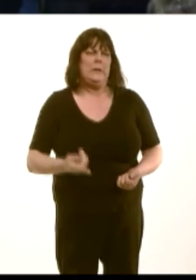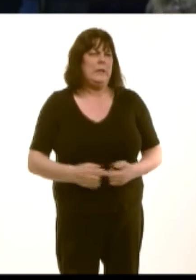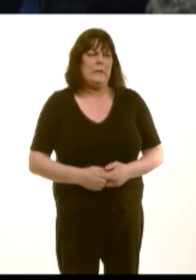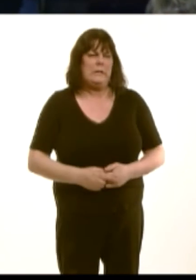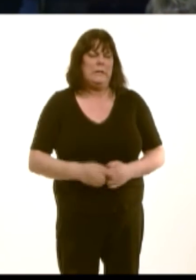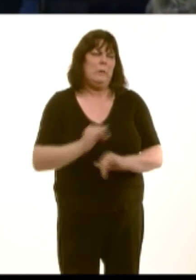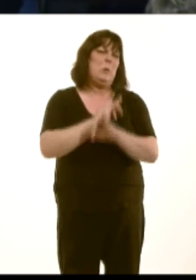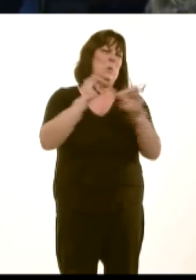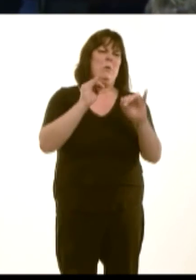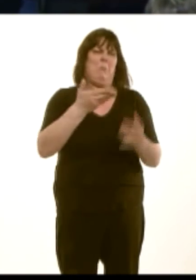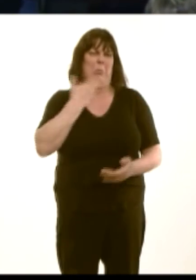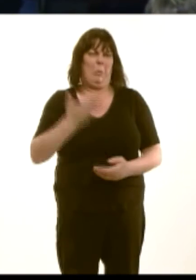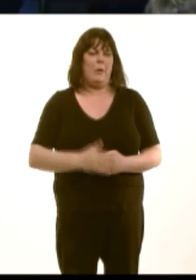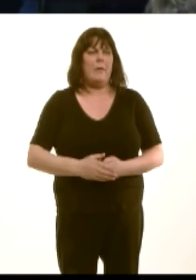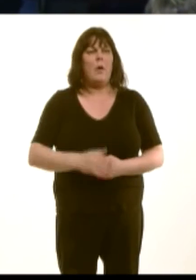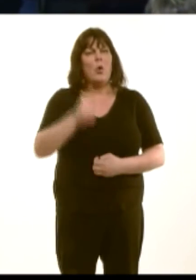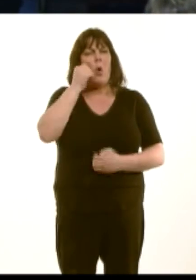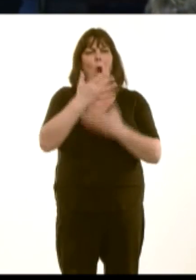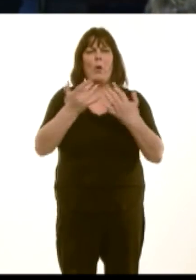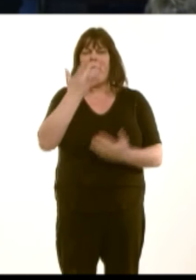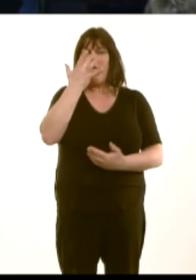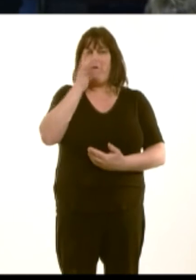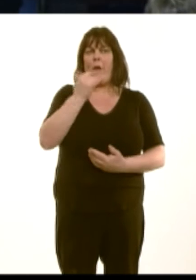Mae wedi haneru, mewn gwirionedd, dros y cyfnod o bum mlynedd ddiwethaf.